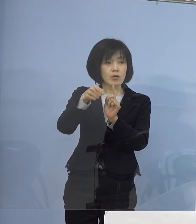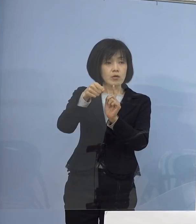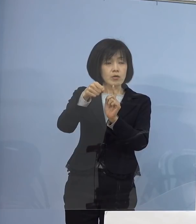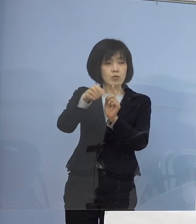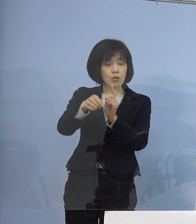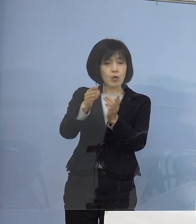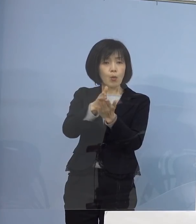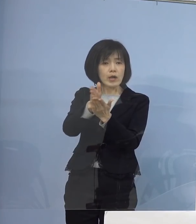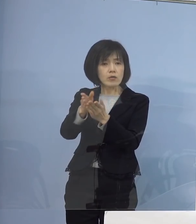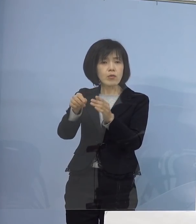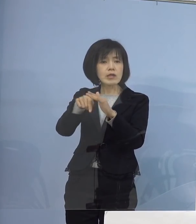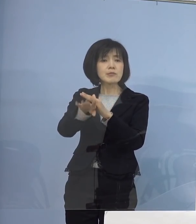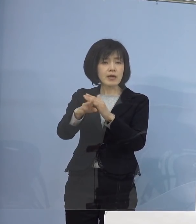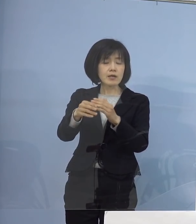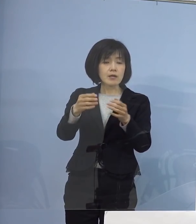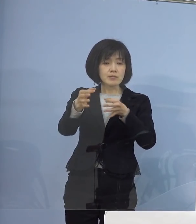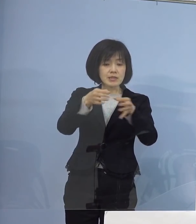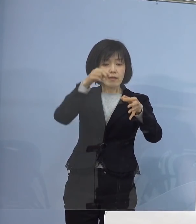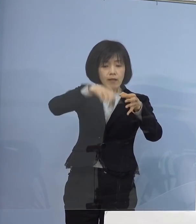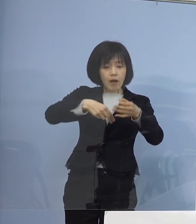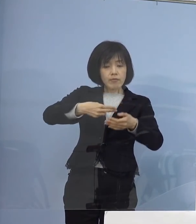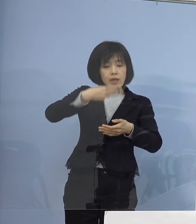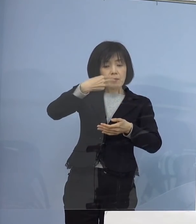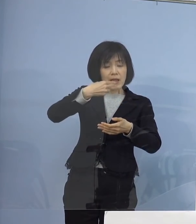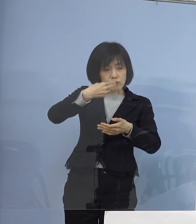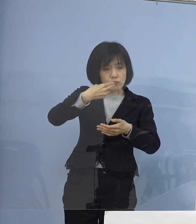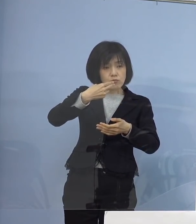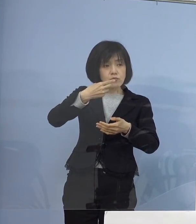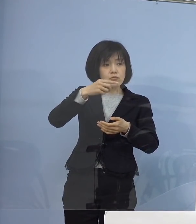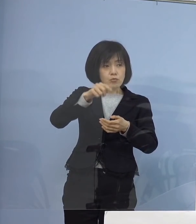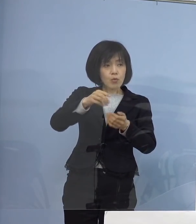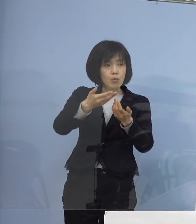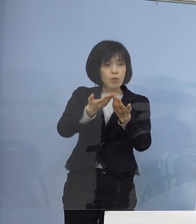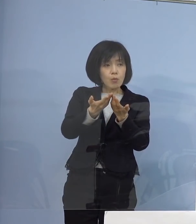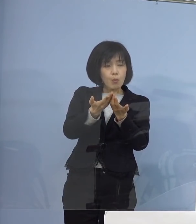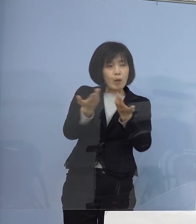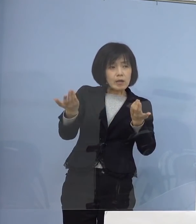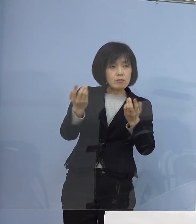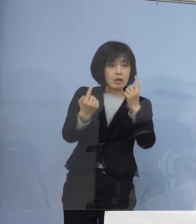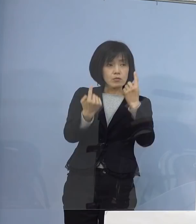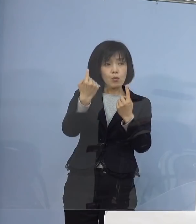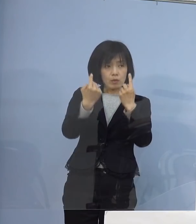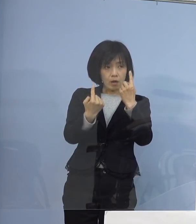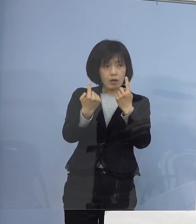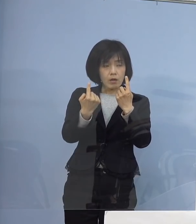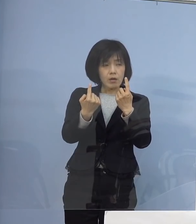あえて言うとイートインと分けるかということなんですが これもあまり意味がなくて